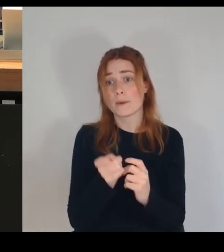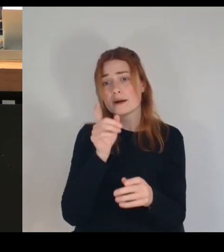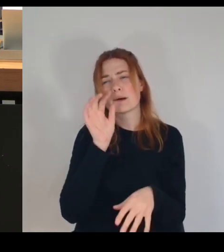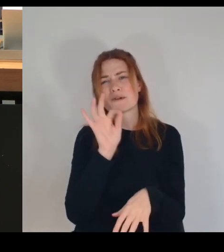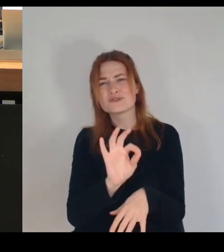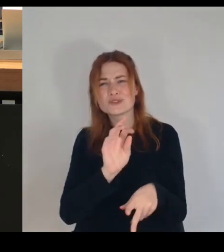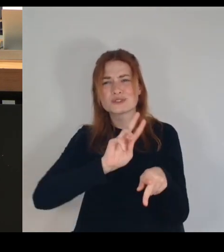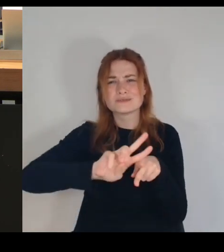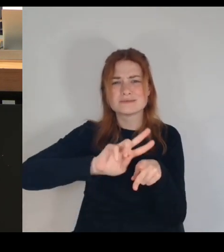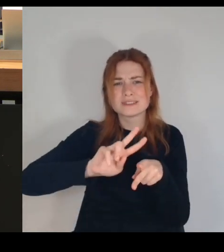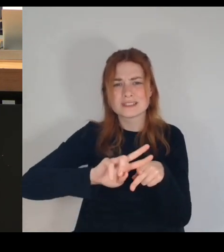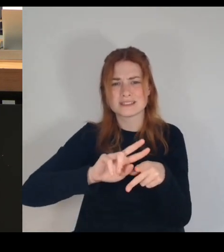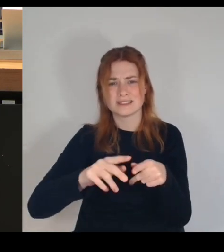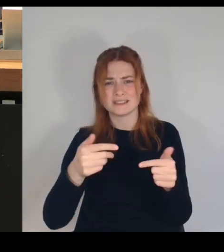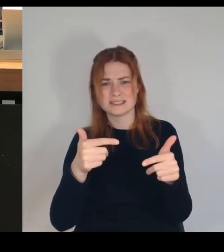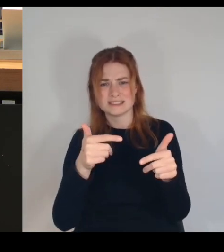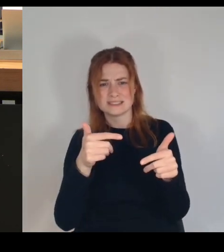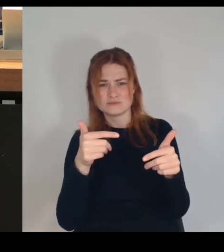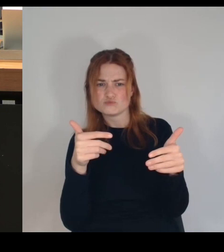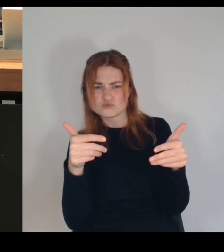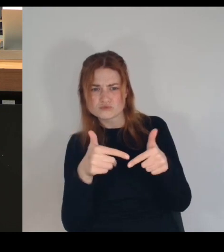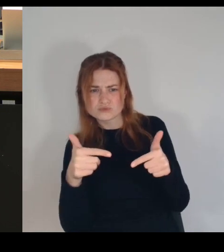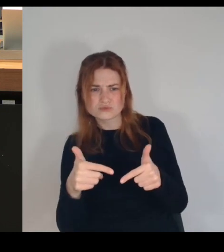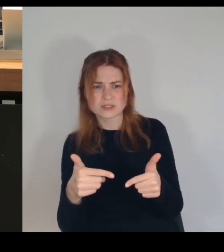die Busverbindung aus der Westcity nach Steglitz deutlich leiden muss.